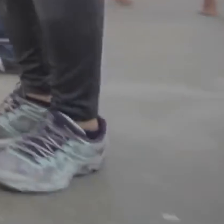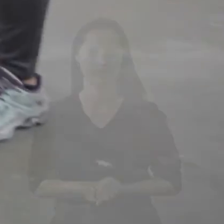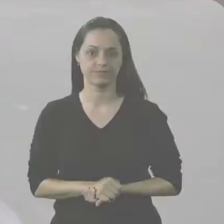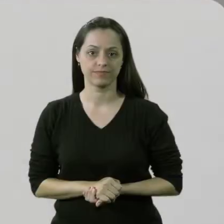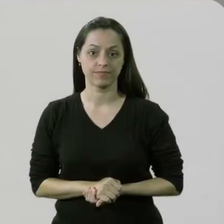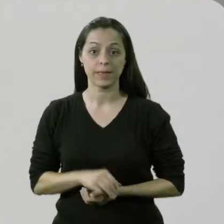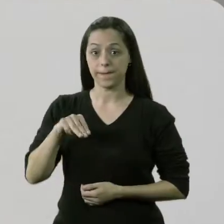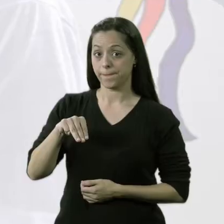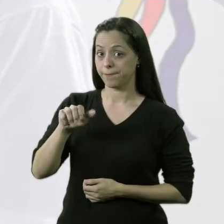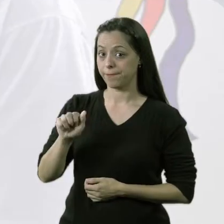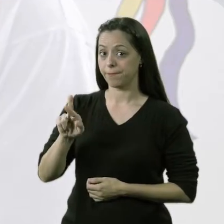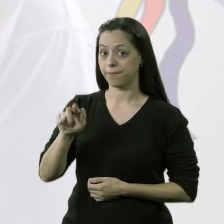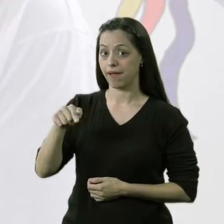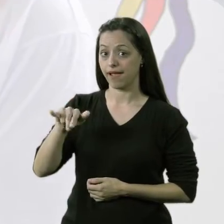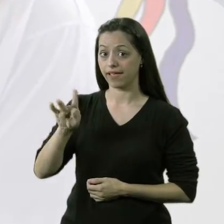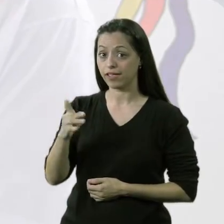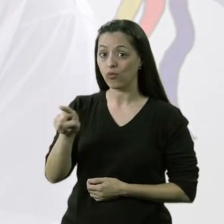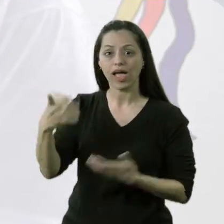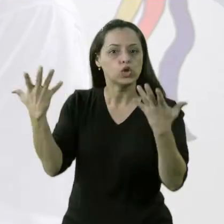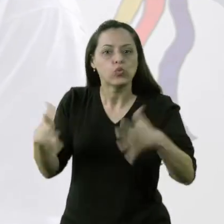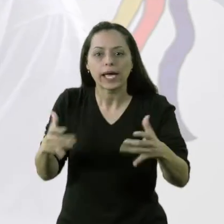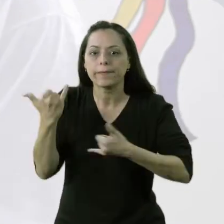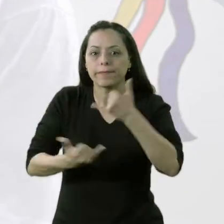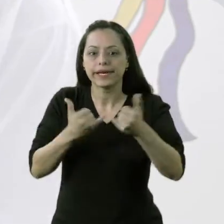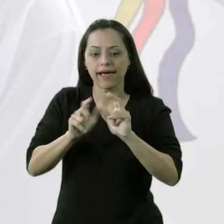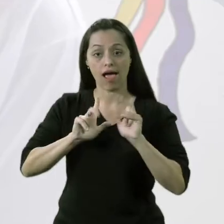De que forma a gente ia trazer o Marquinho autista para o pai Francisco.